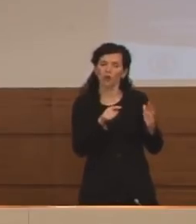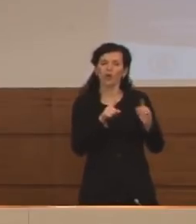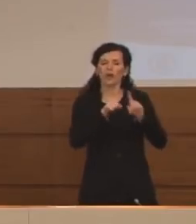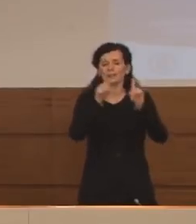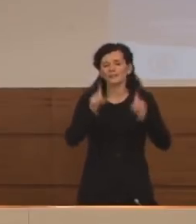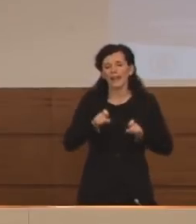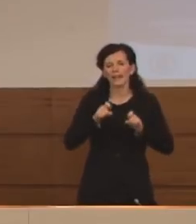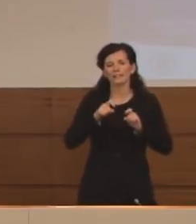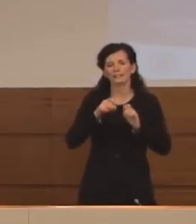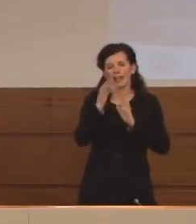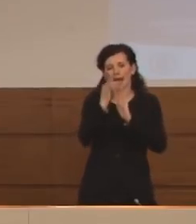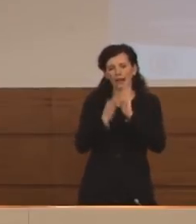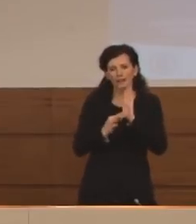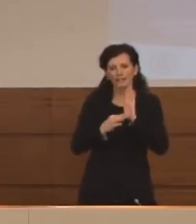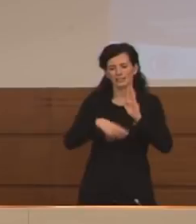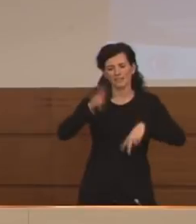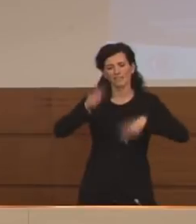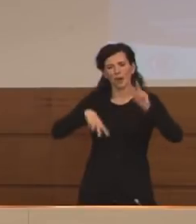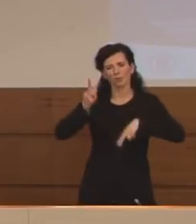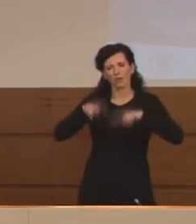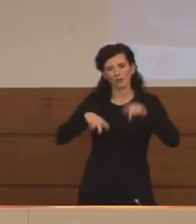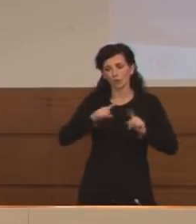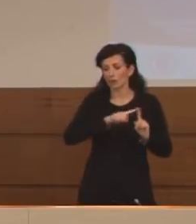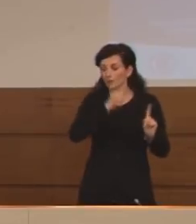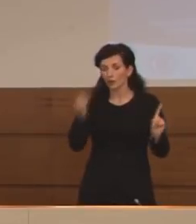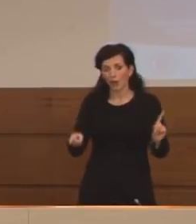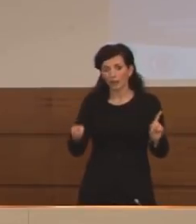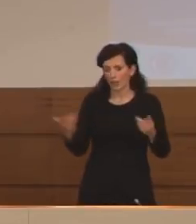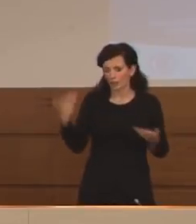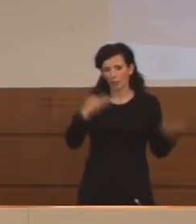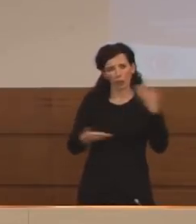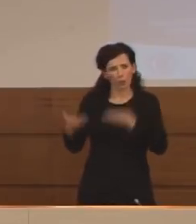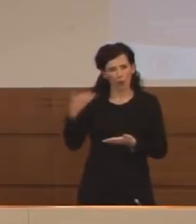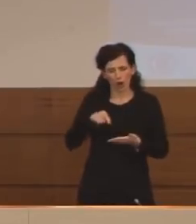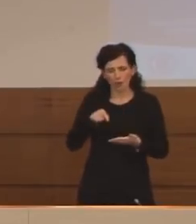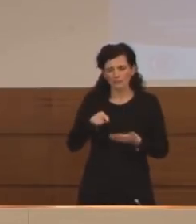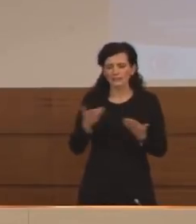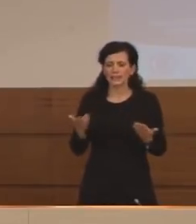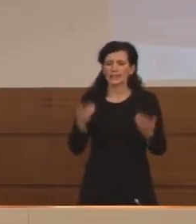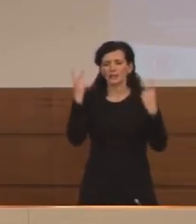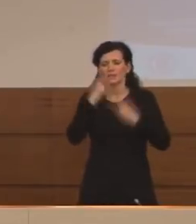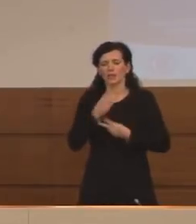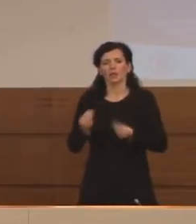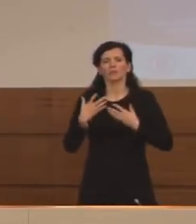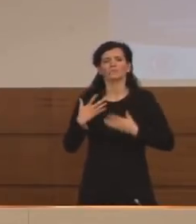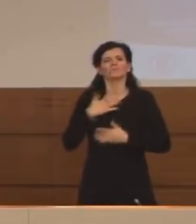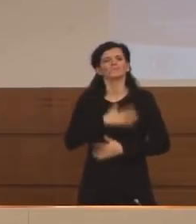non sono stati del tutto soddisfacenti. Nel senso che la sensibilità e la specificità non era del 100%, ecco,